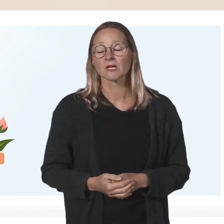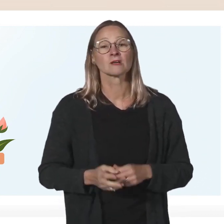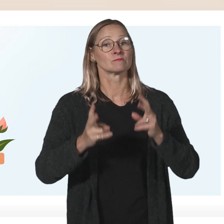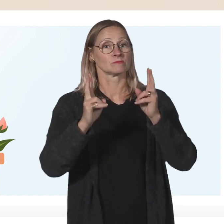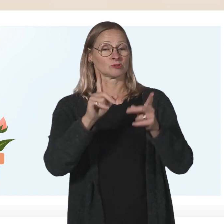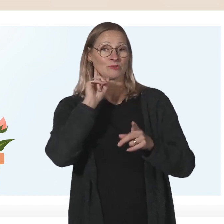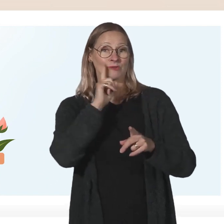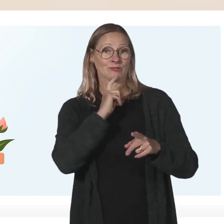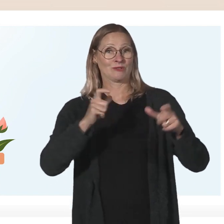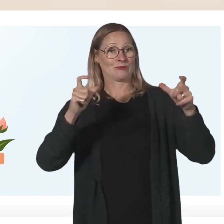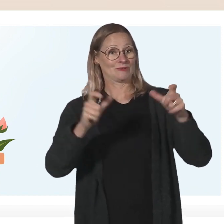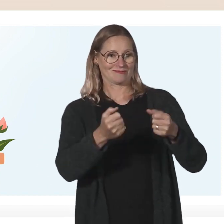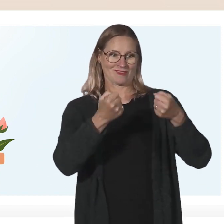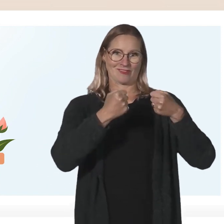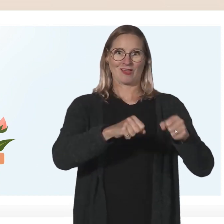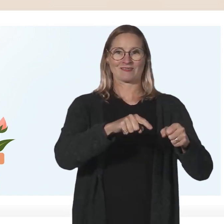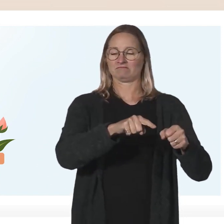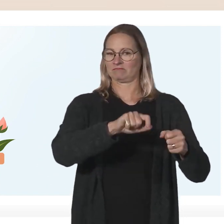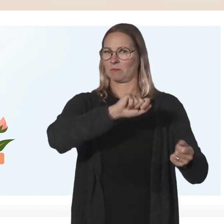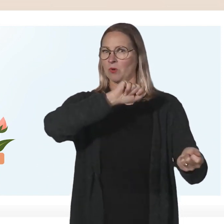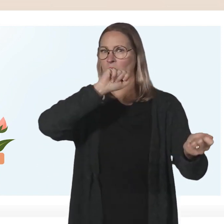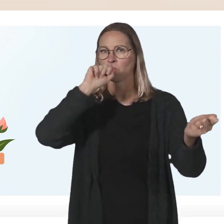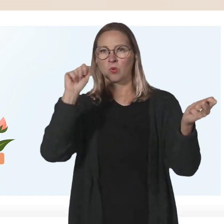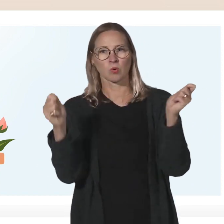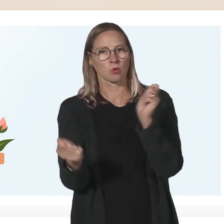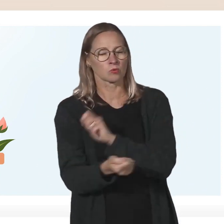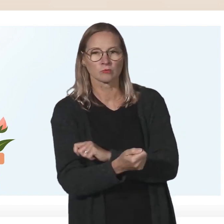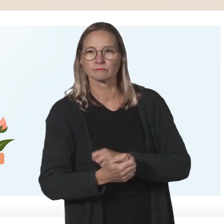Myös kuurojen yhdistysten toiminta on muuttunut.